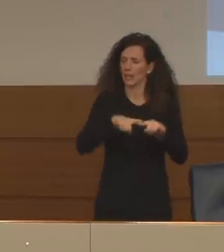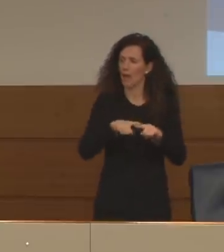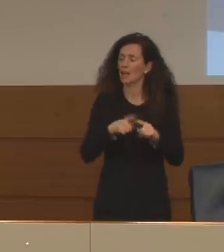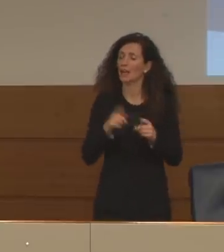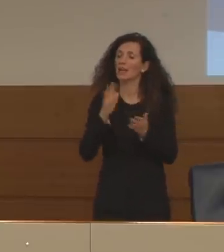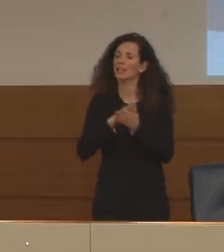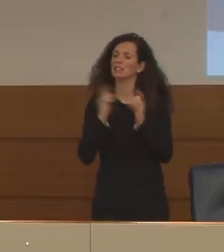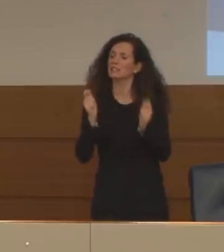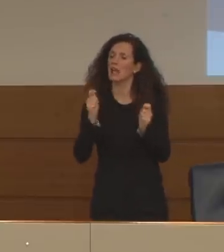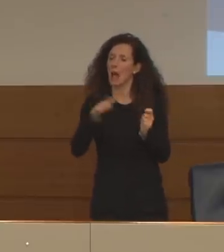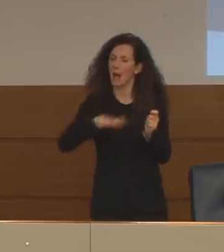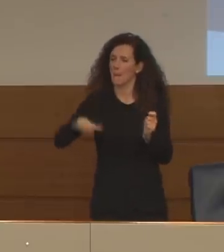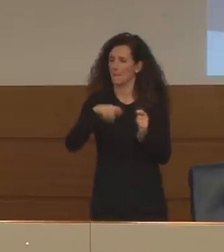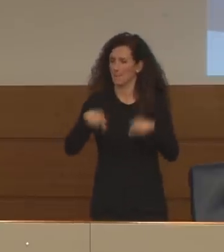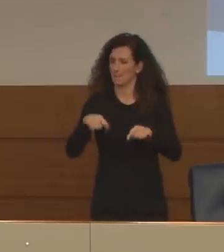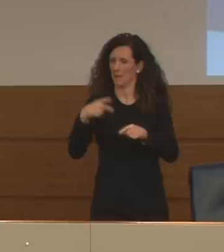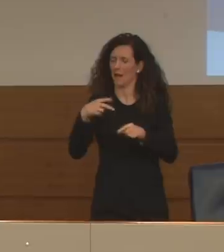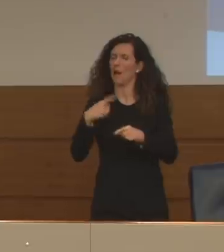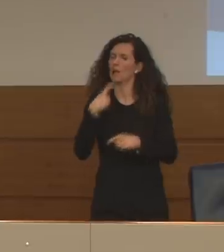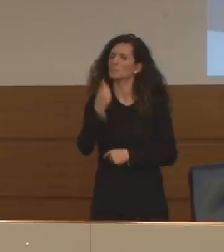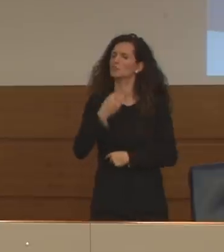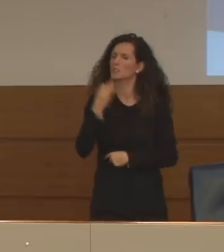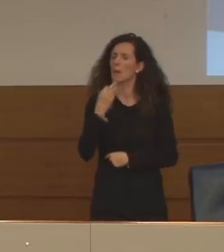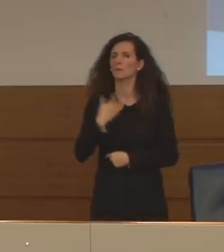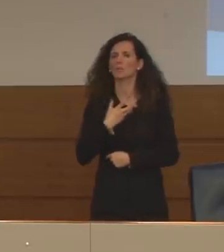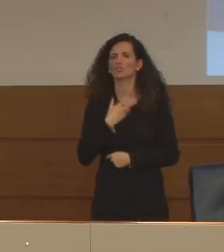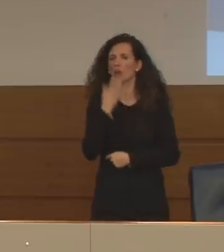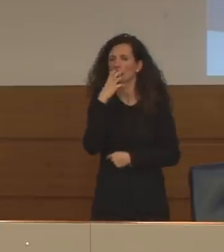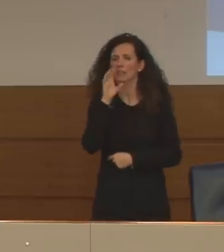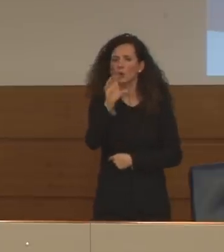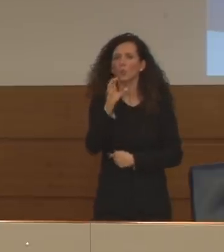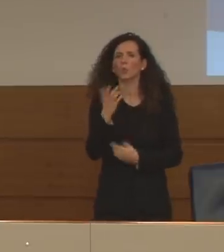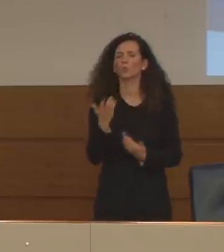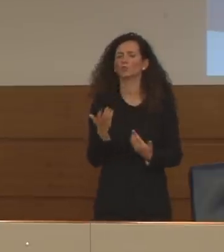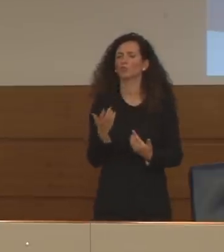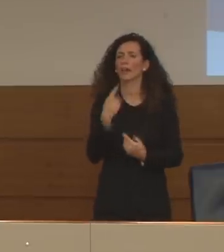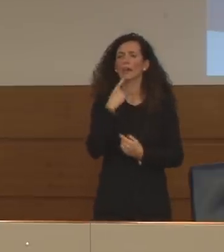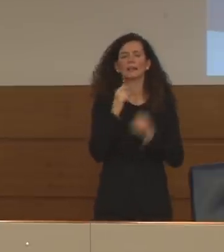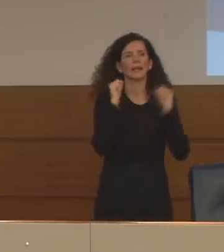denunce e multe per chi è fuori perché non a casa, lei aveva fatto un annuncio